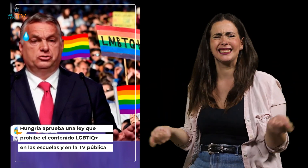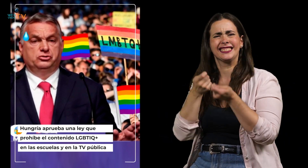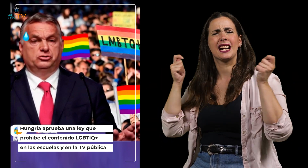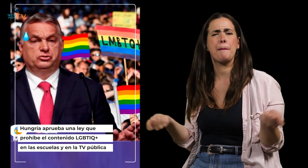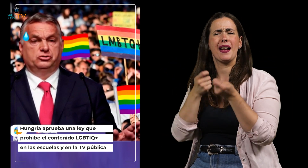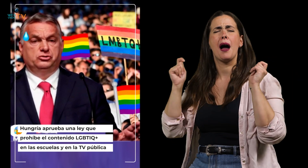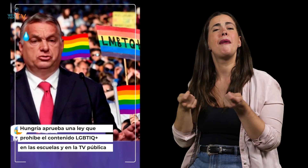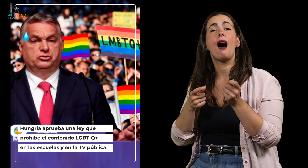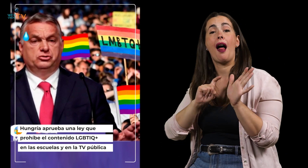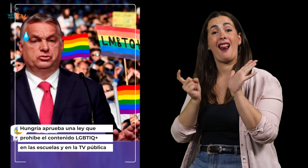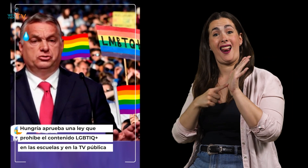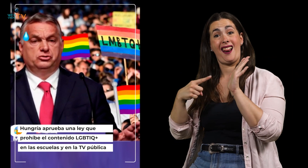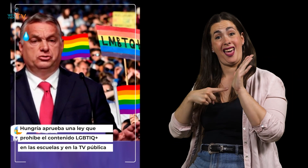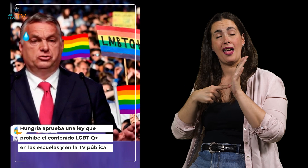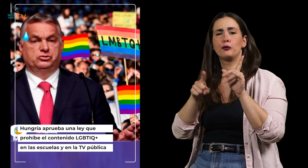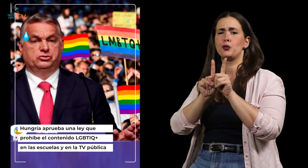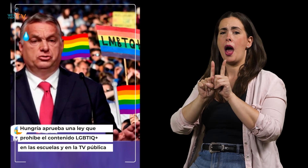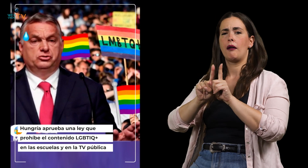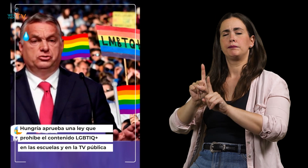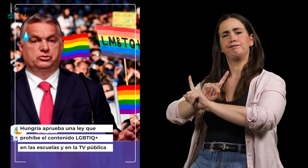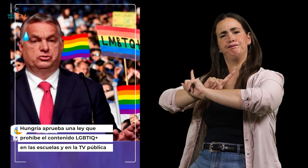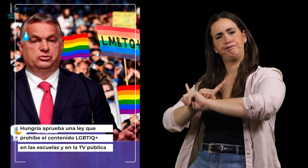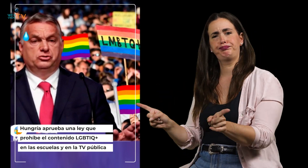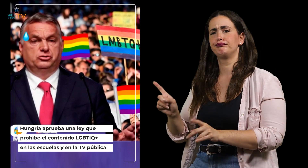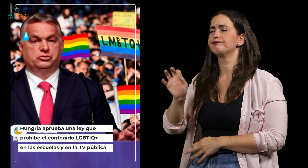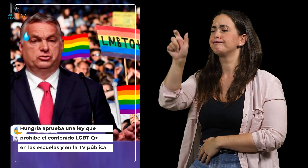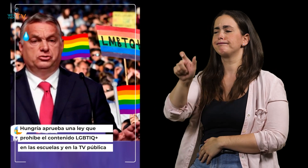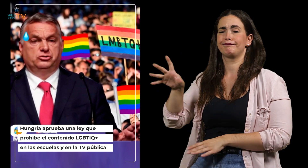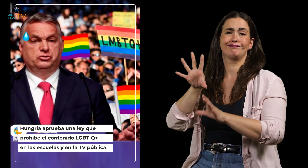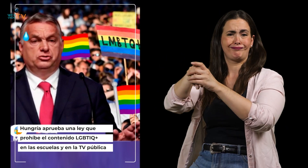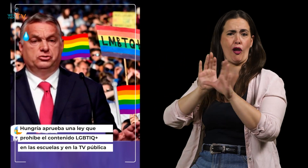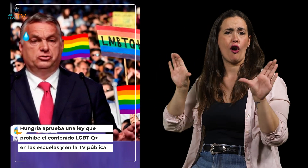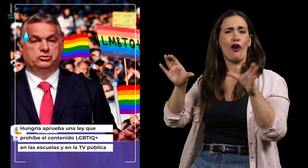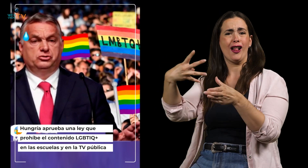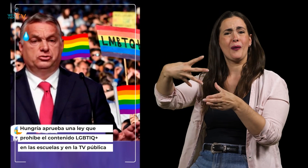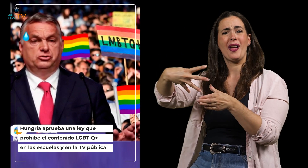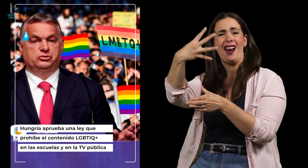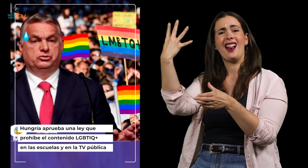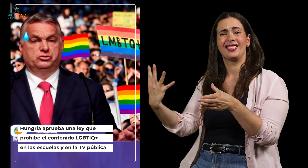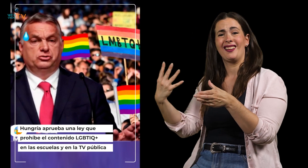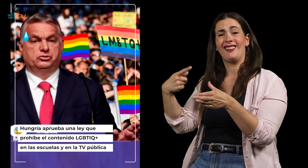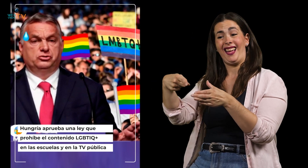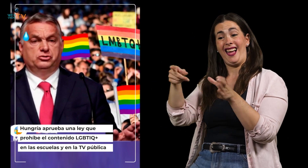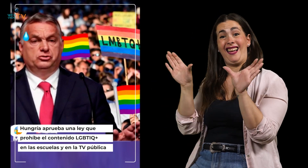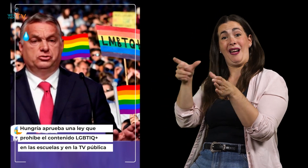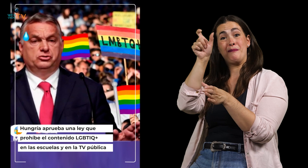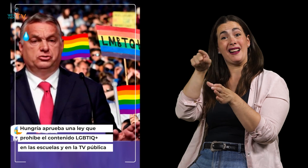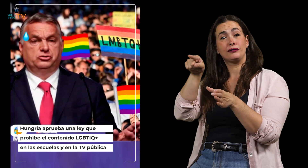con una nueva ley que prohíbe que personas del colectivo LGBTIQ+